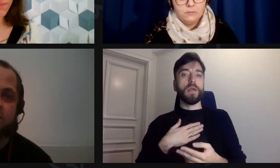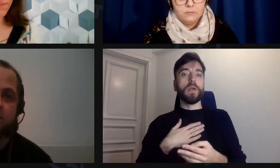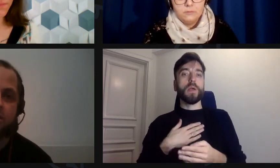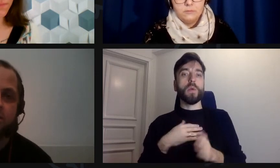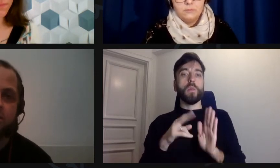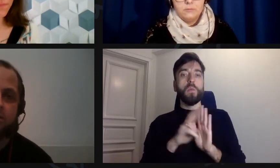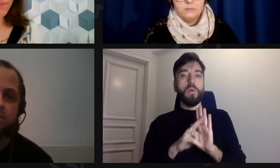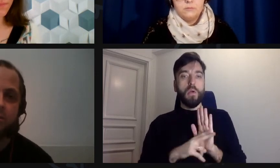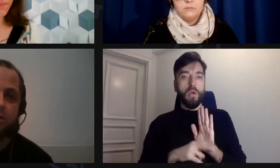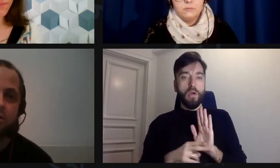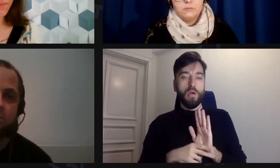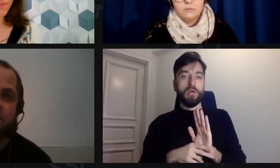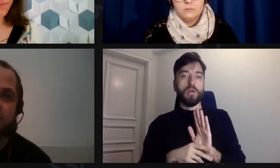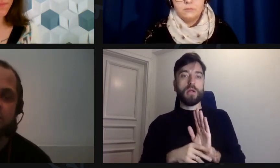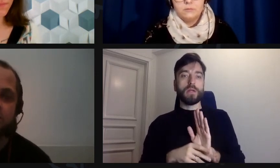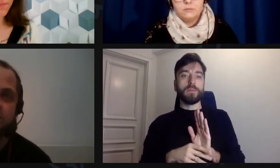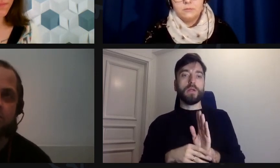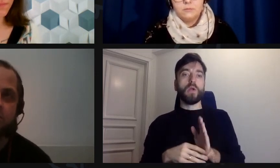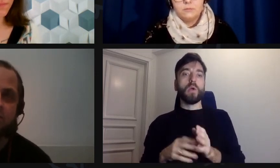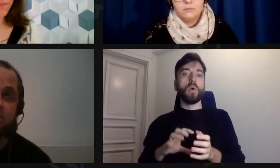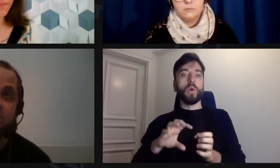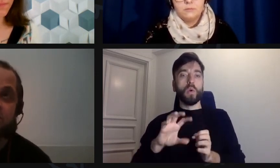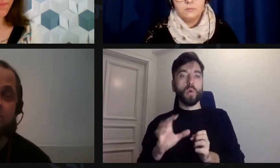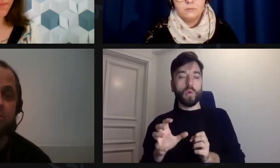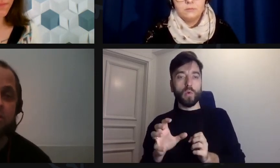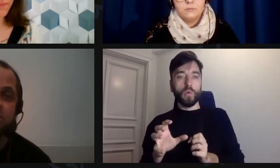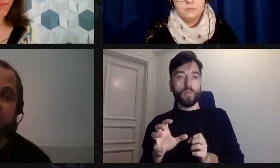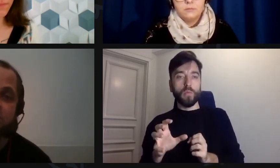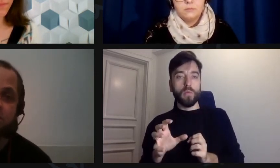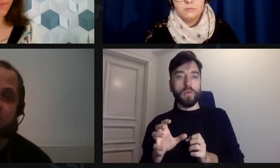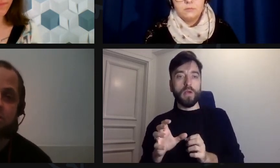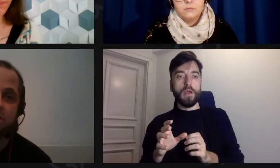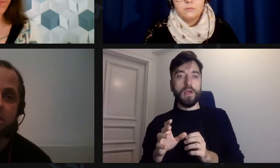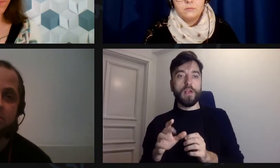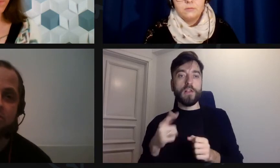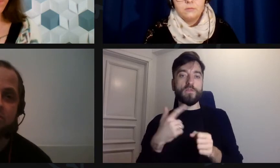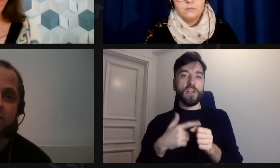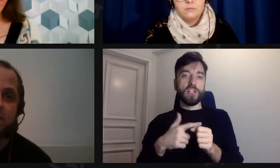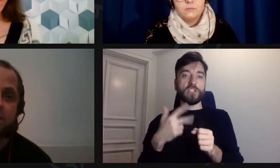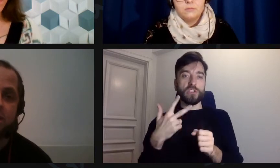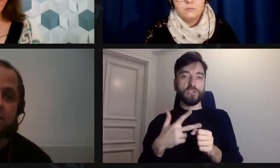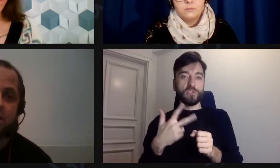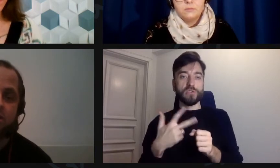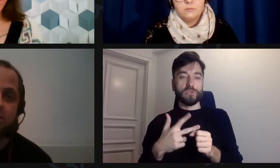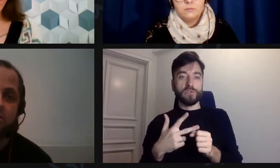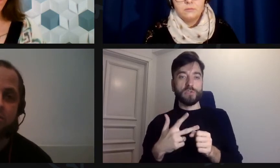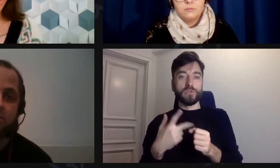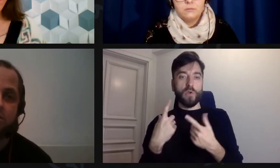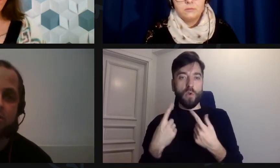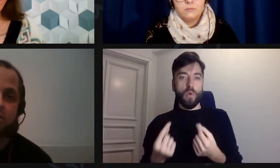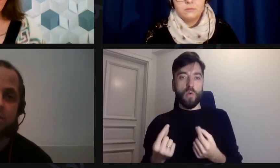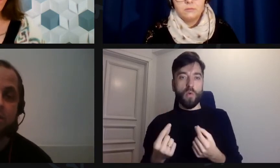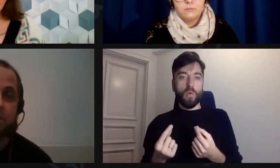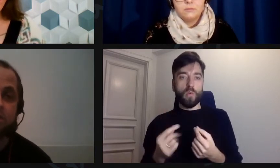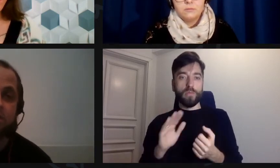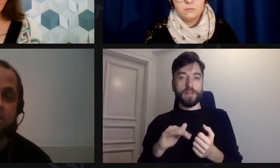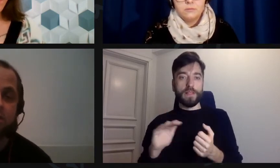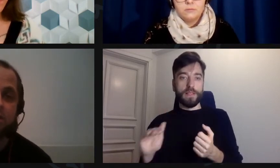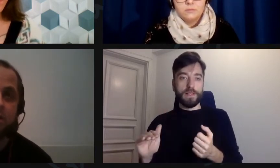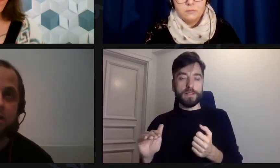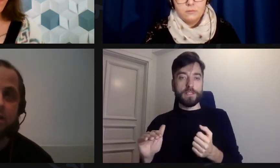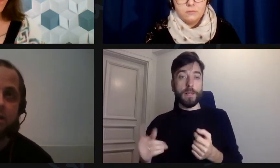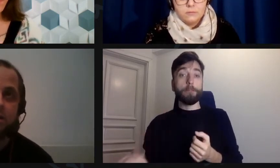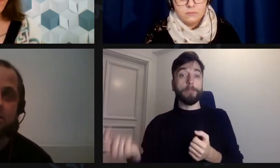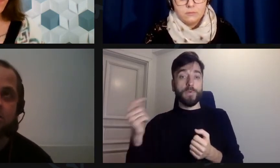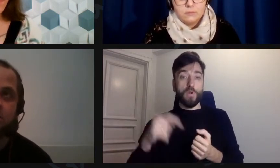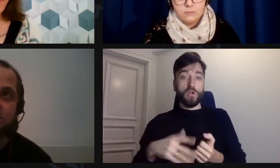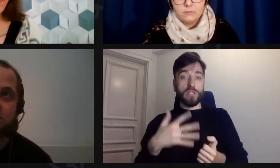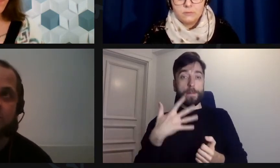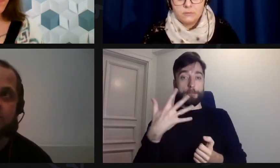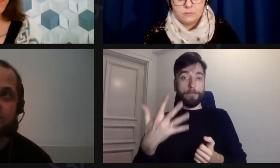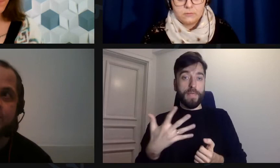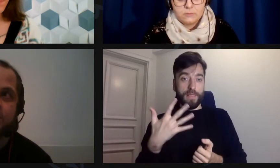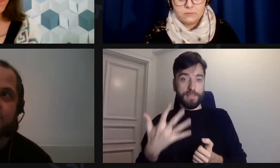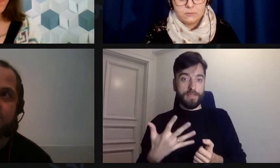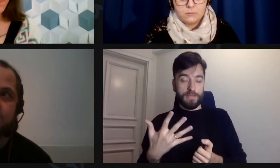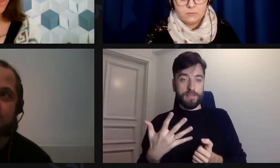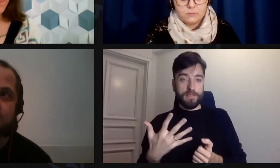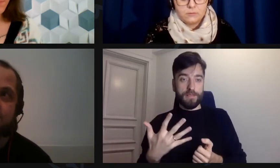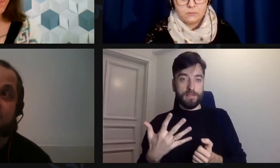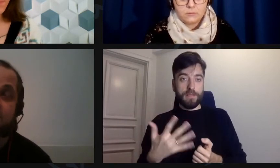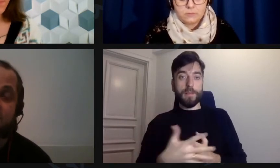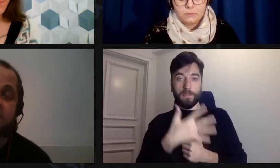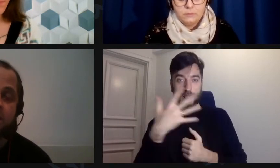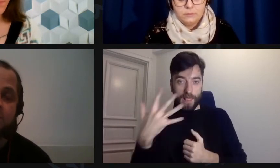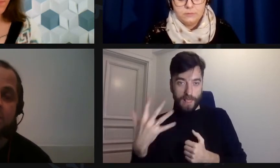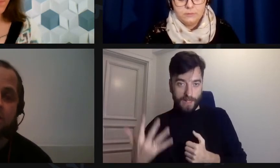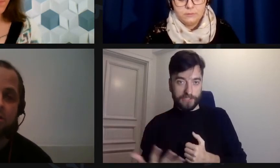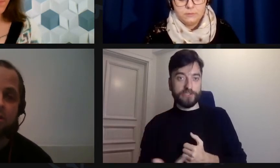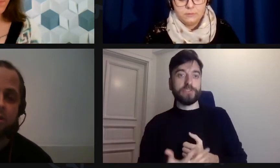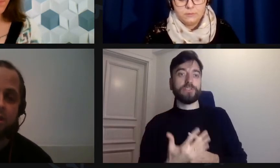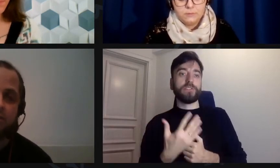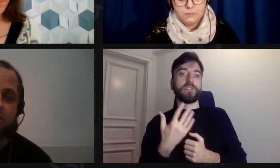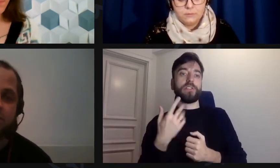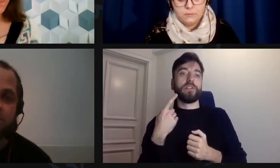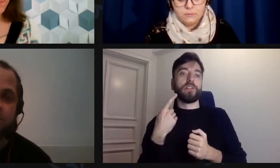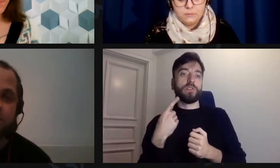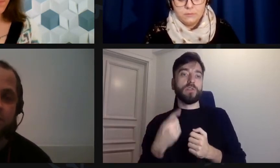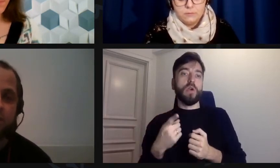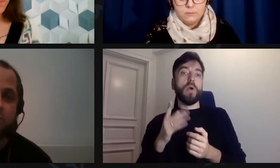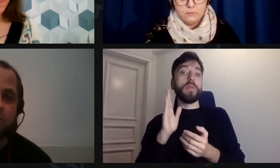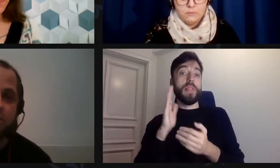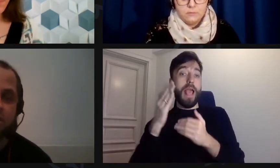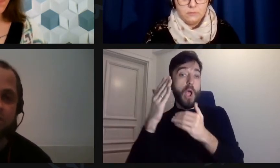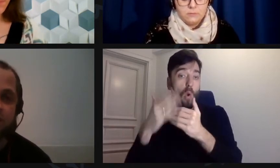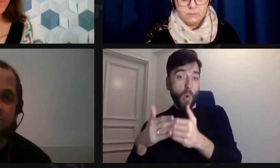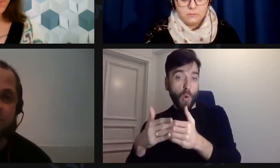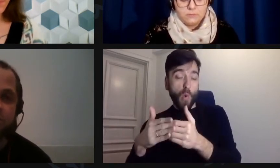czyli mamy grupę 20-30 dzieciaków, która przychodzi do nas na 5 dni to zazwyczaj chcemy zakończyć półkolonie występem.